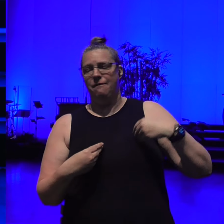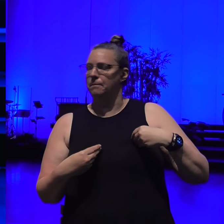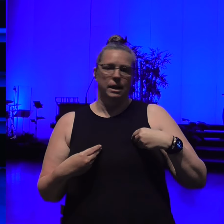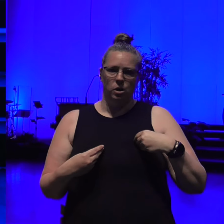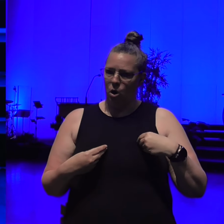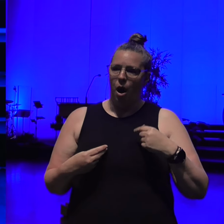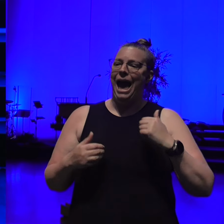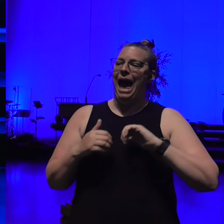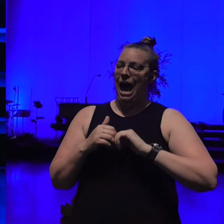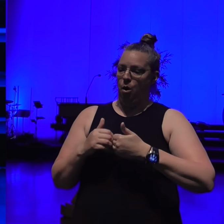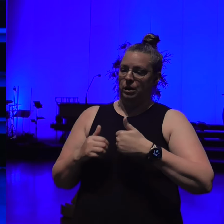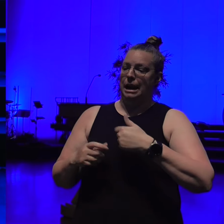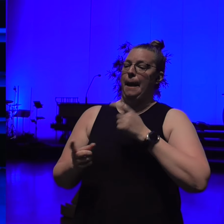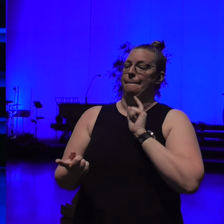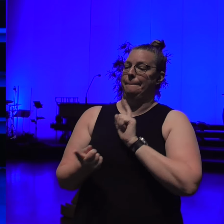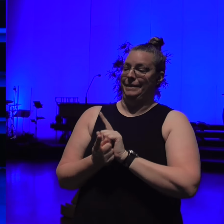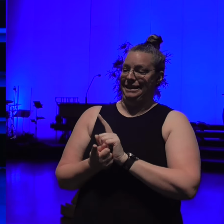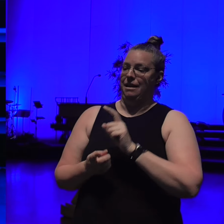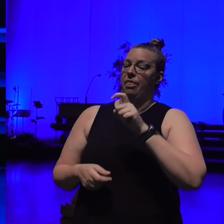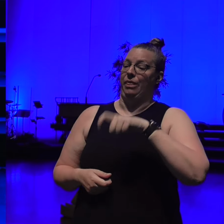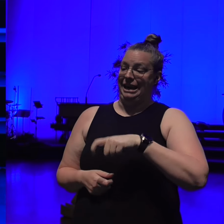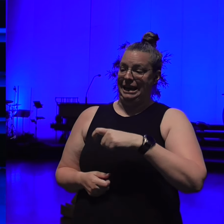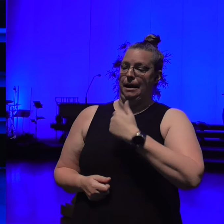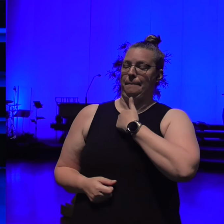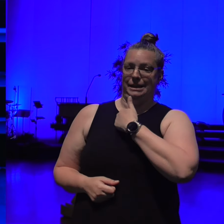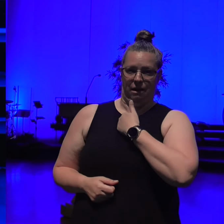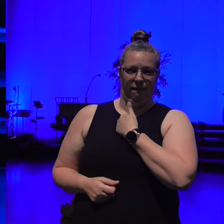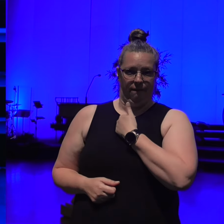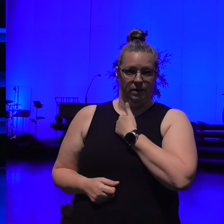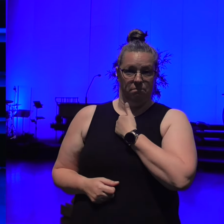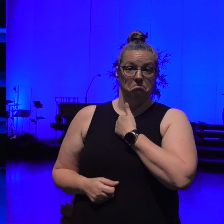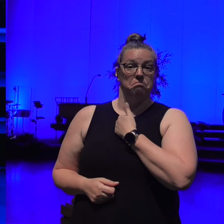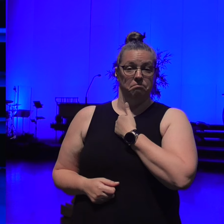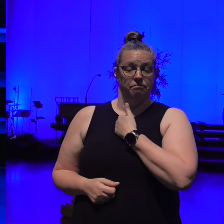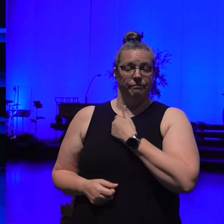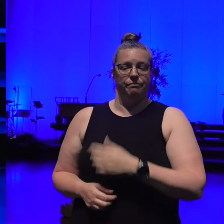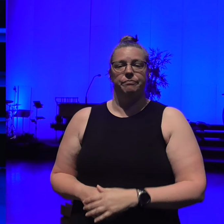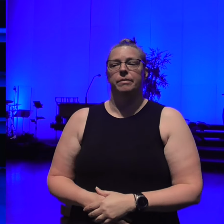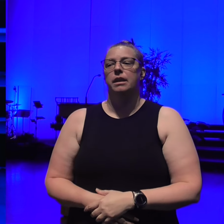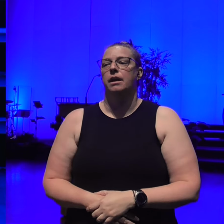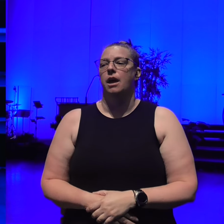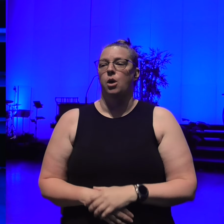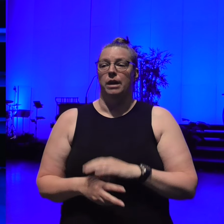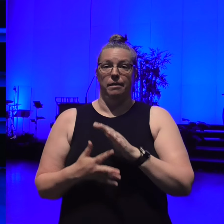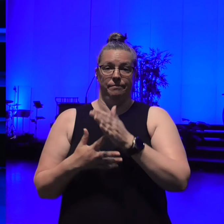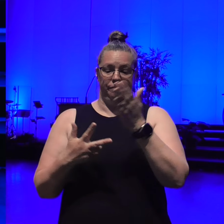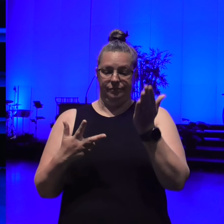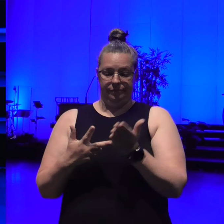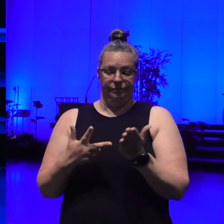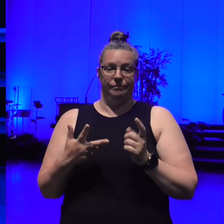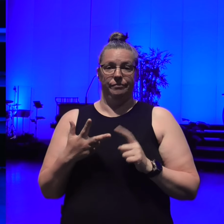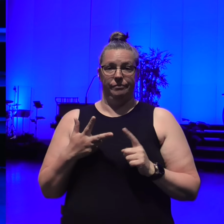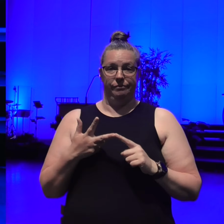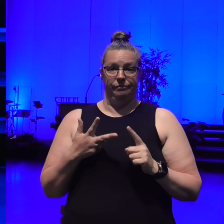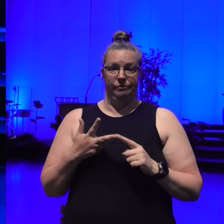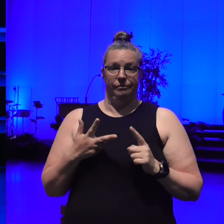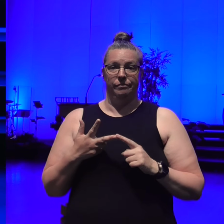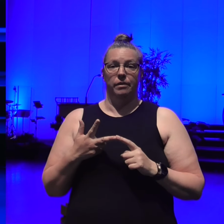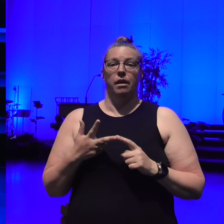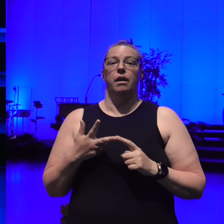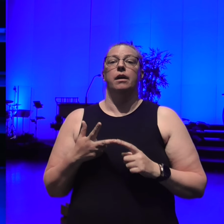satisfacer esa necesidad por mí mismo aquí y ahora La tercera forma de asegurar que otros